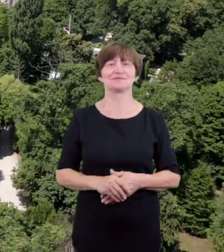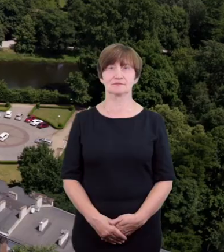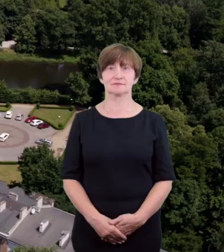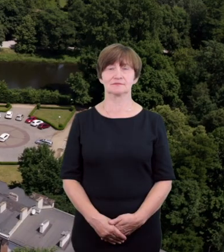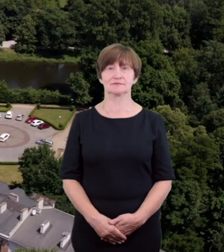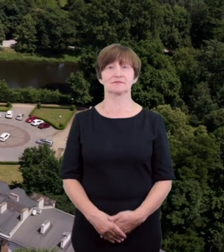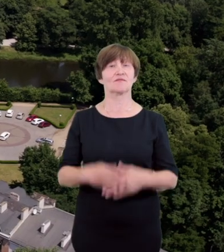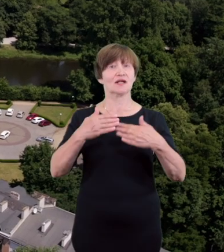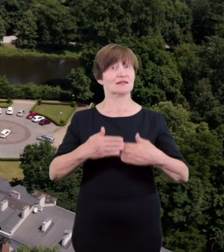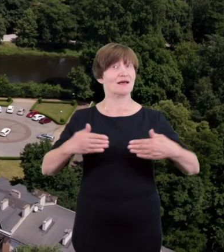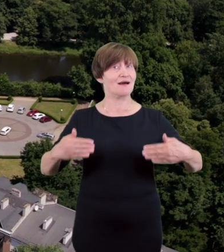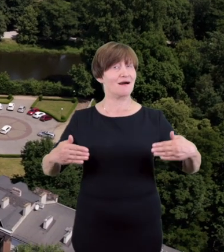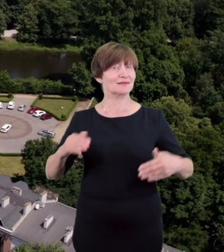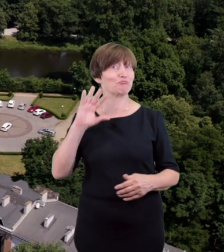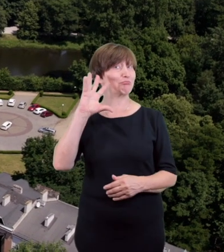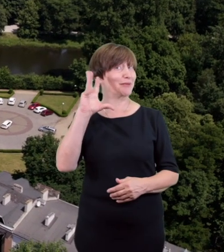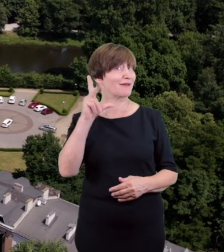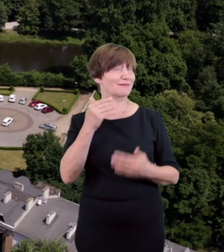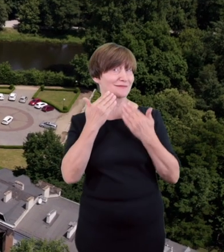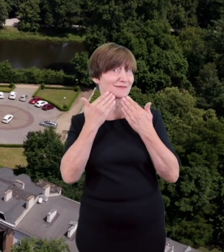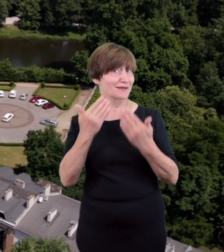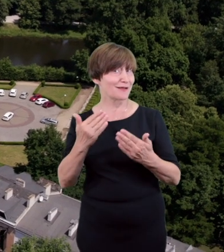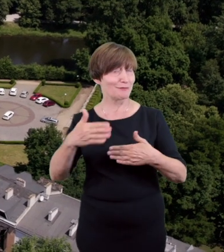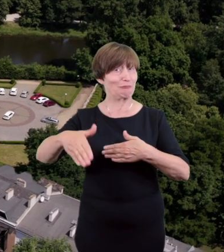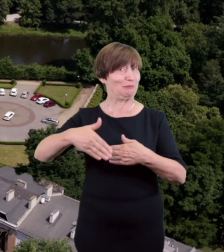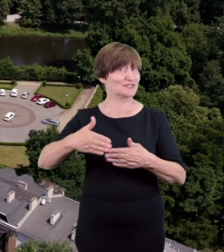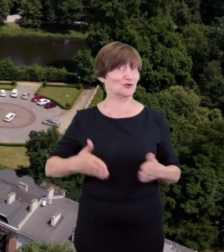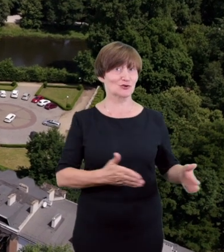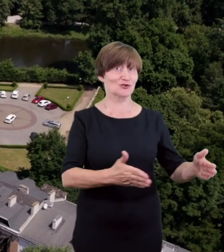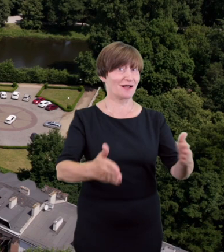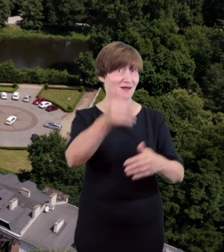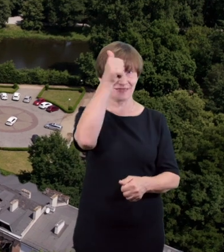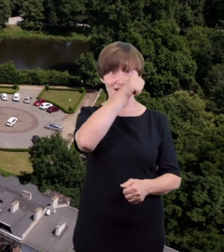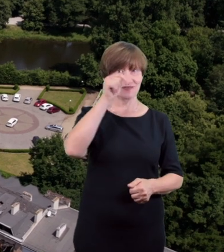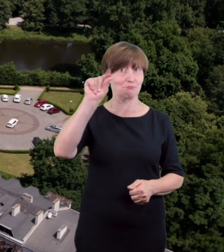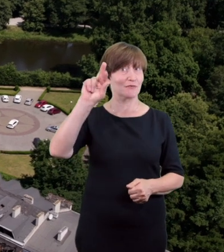swój niepowtarzalny urok Kaliski teatr zawdzięcza sąsiedztwu rzeki prosny oraz